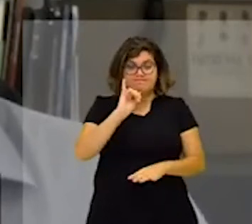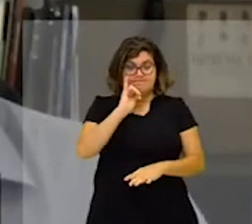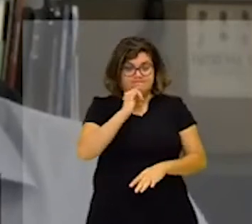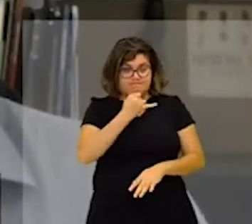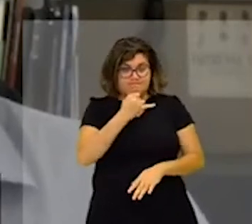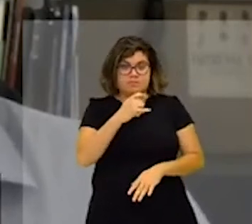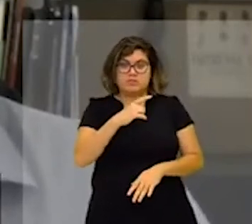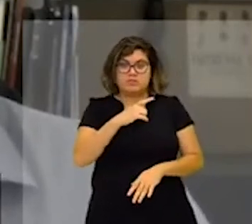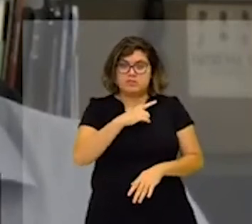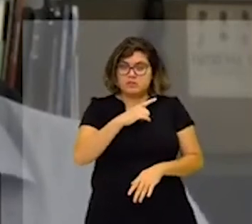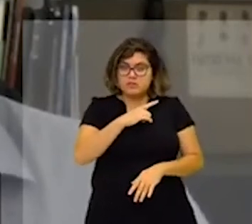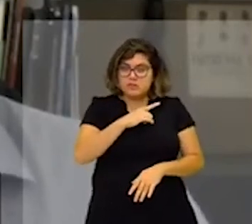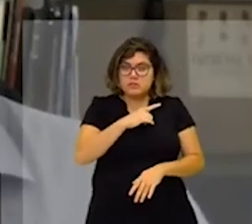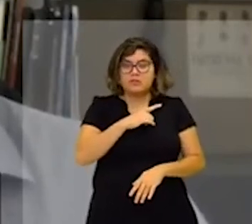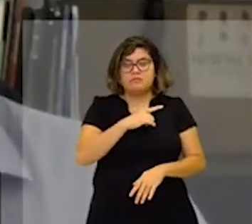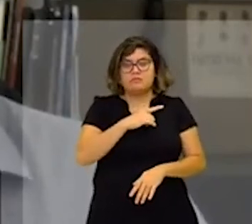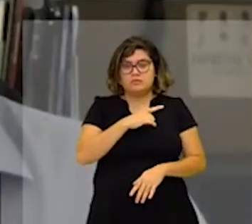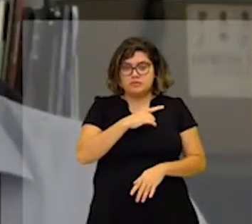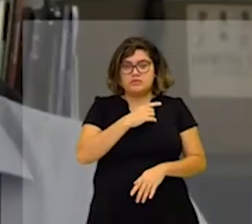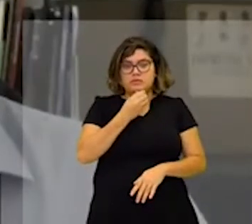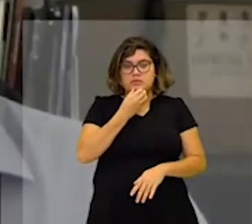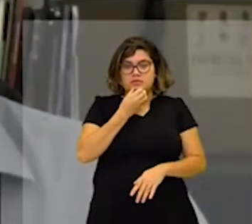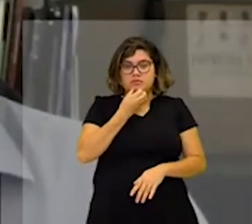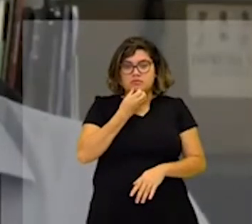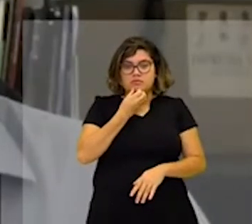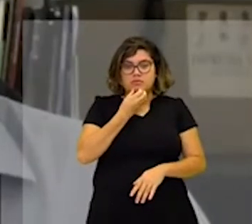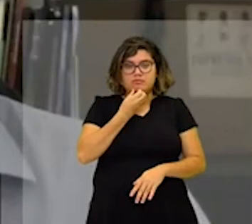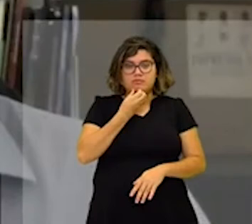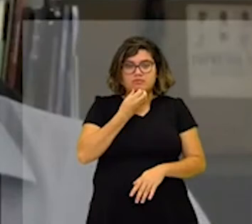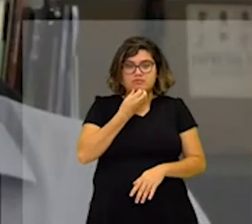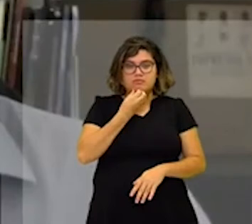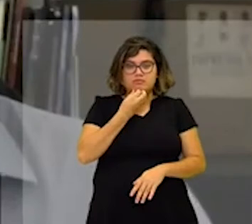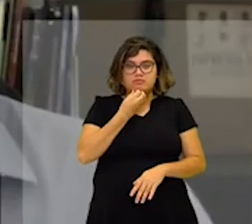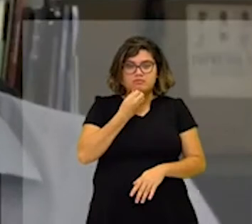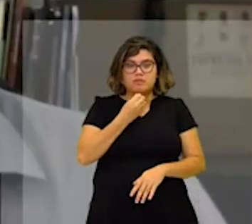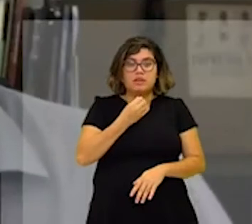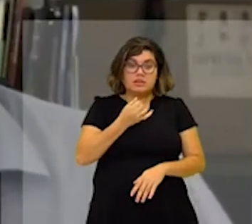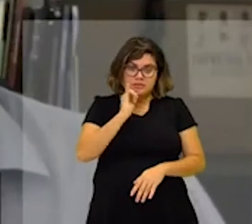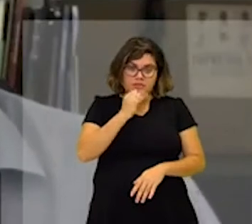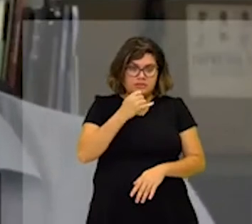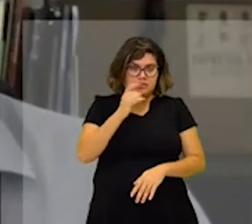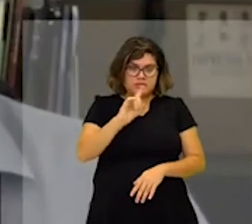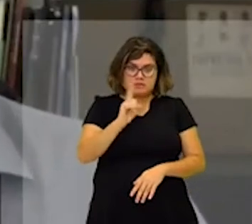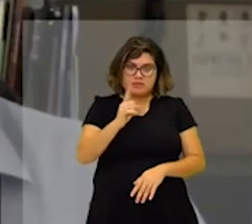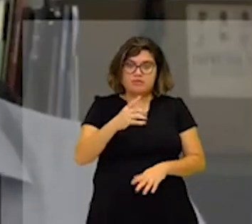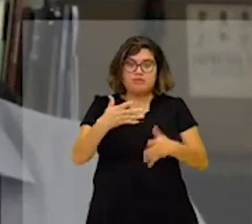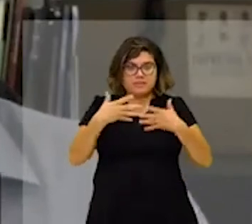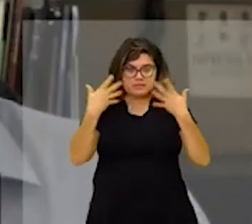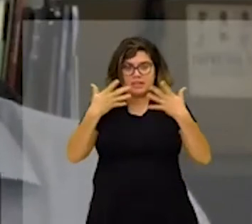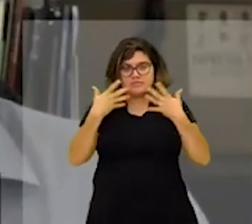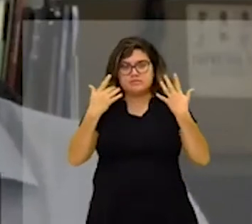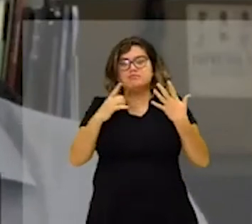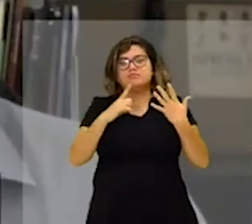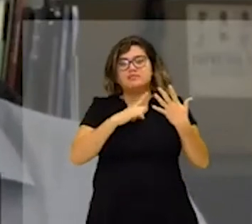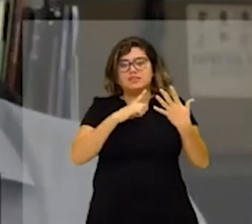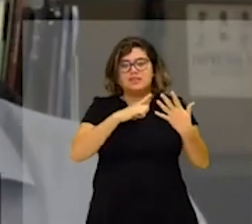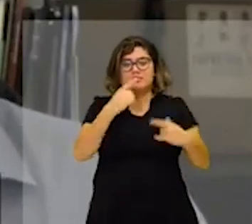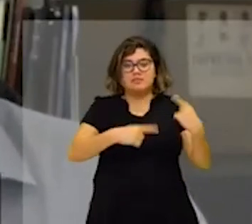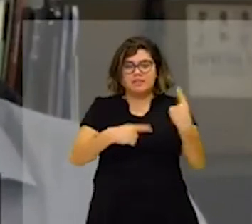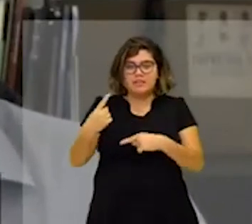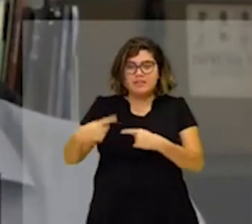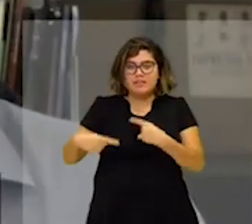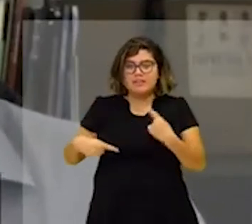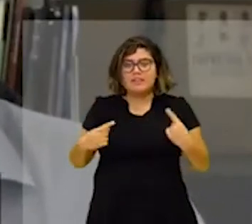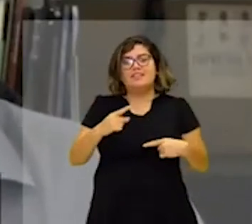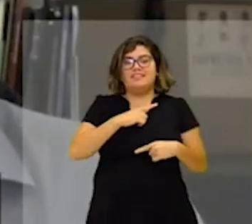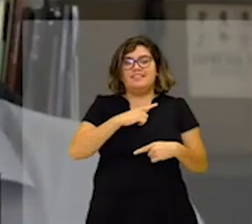oportunidade de hoje né de debater o assunto é ao longo aí do projeto formação de novos